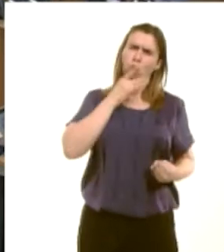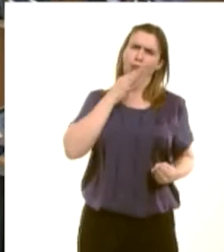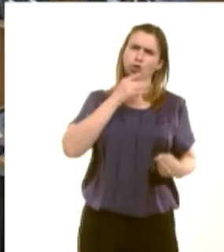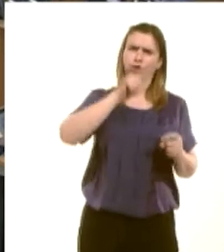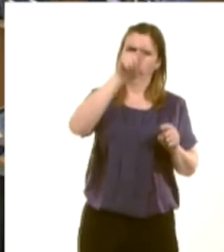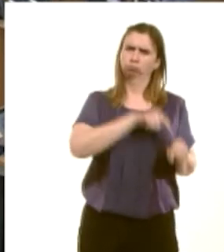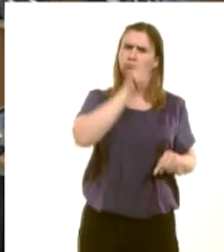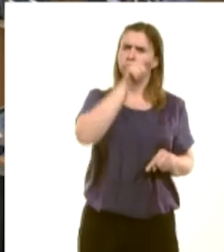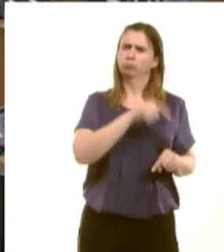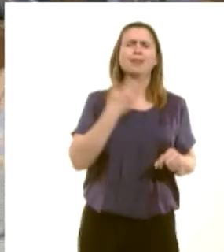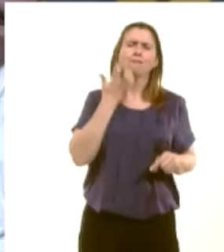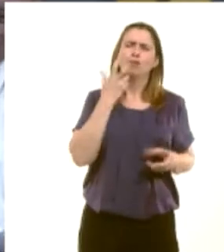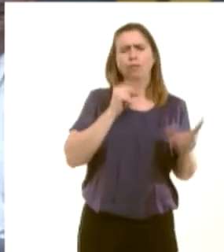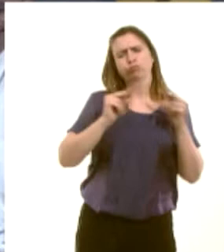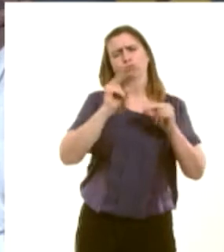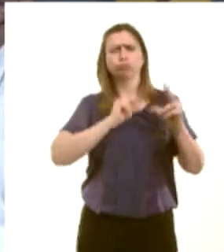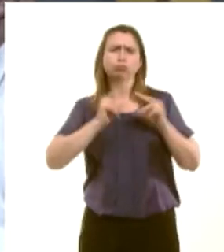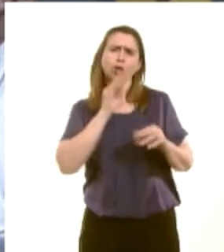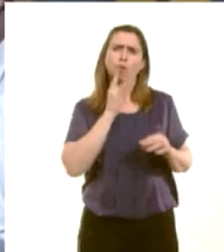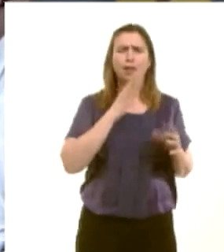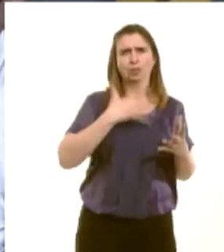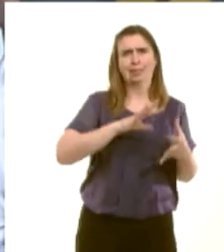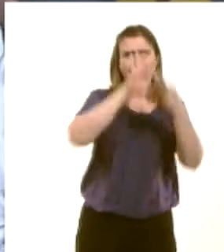cynllun trafnidiaeth gyhoeddus aír Gweinidog, sydd wedi bod yn gefnogol, hyd yma, maeín